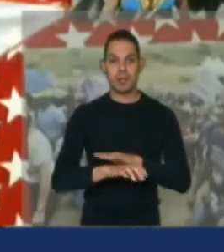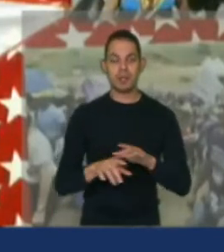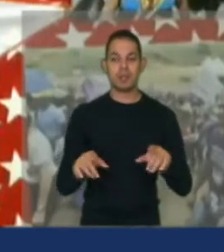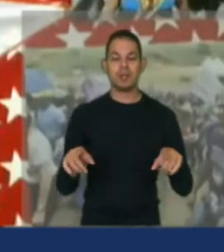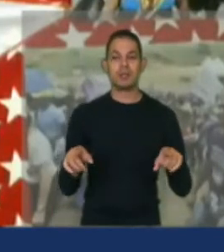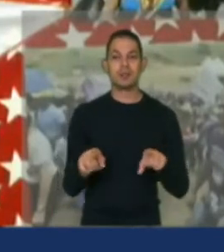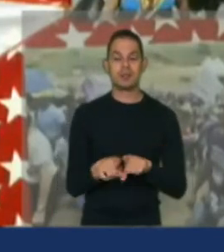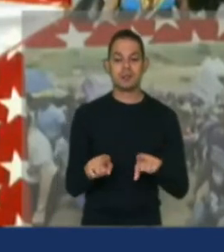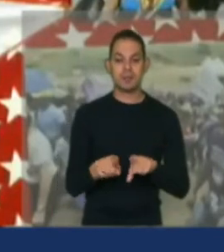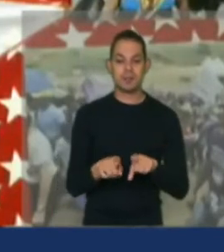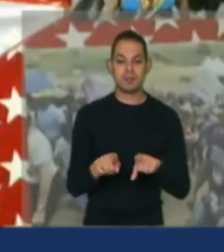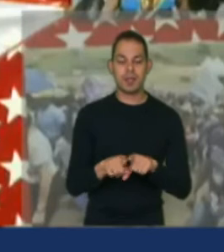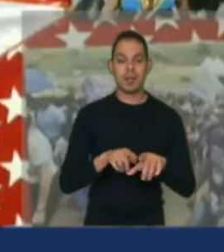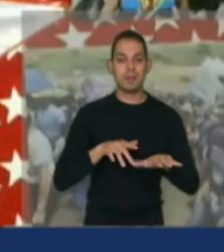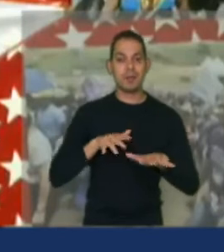PELOS MOVIMENTOS SOCIAIS NO